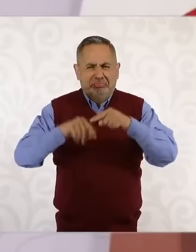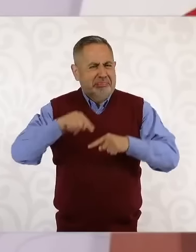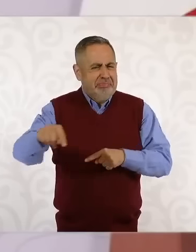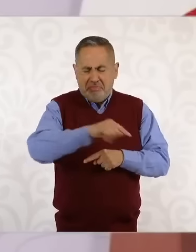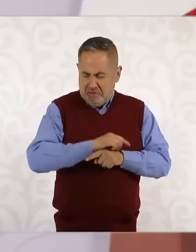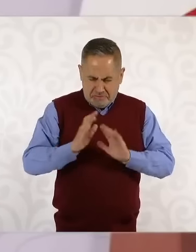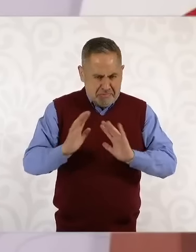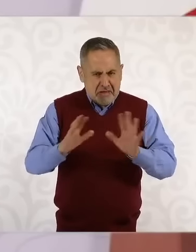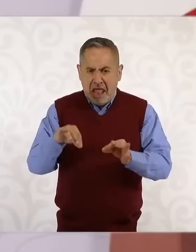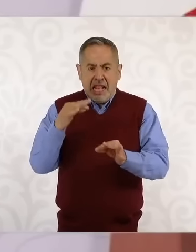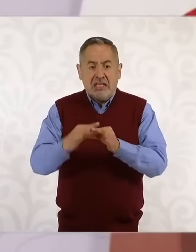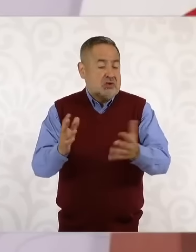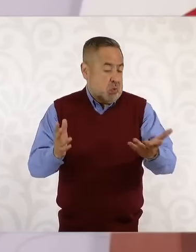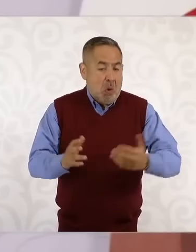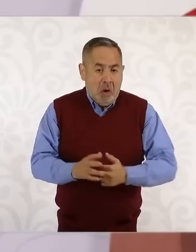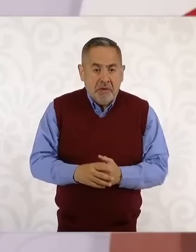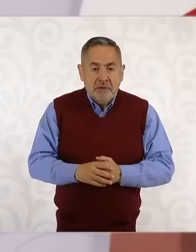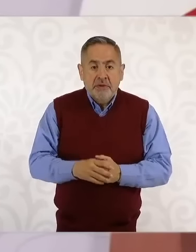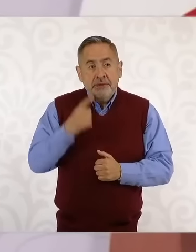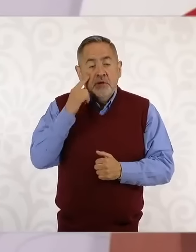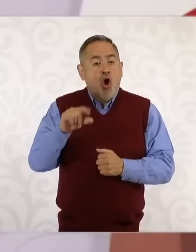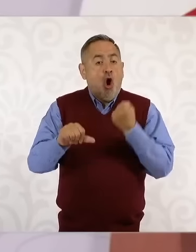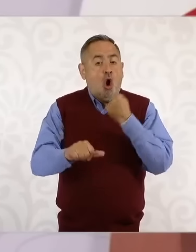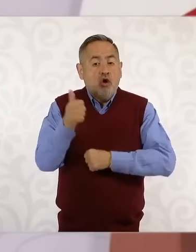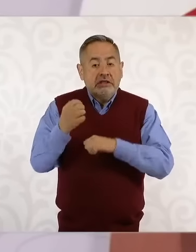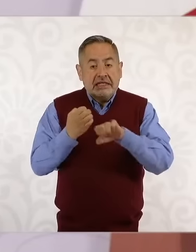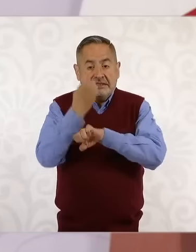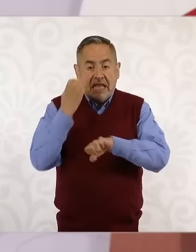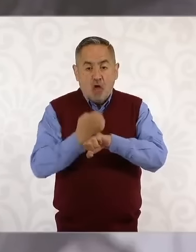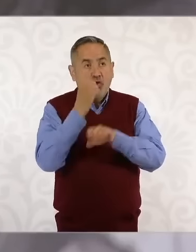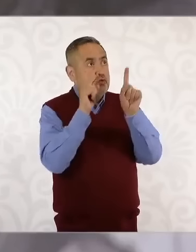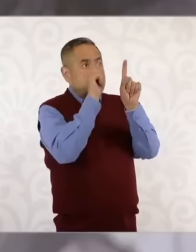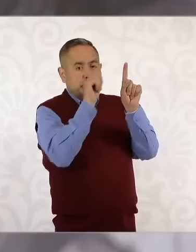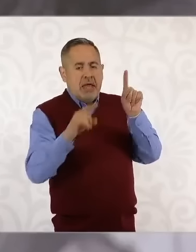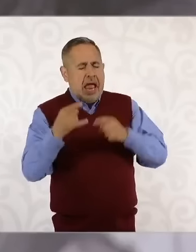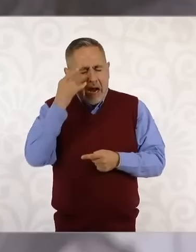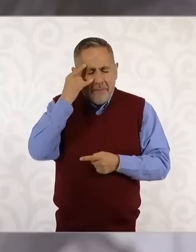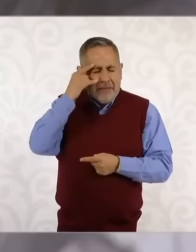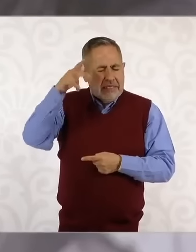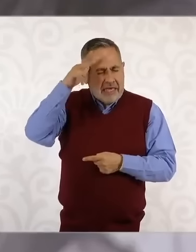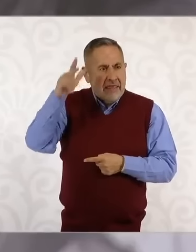Estos proyectos están en 11 estados de la República, Campeche, Hidalgo, Yucatán,